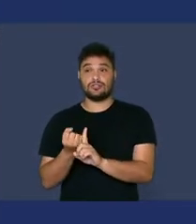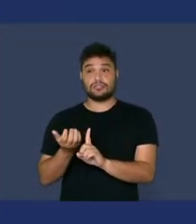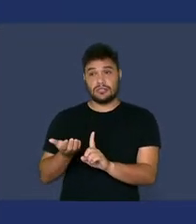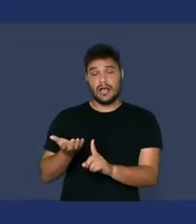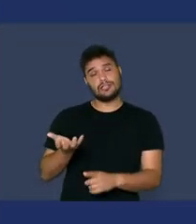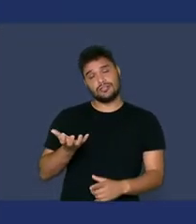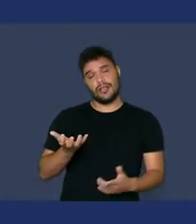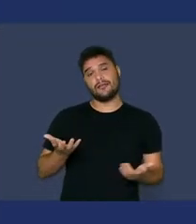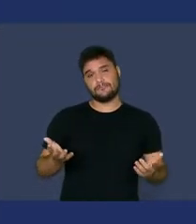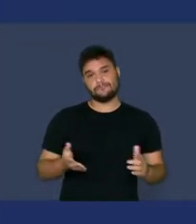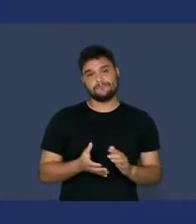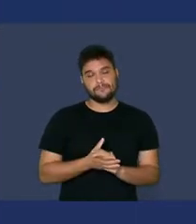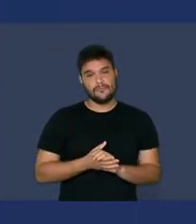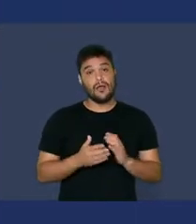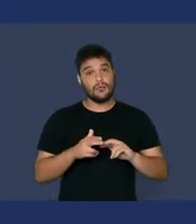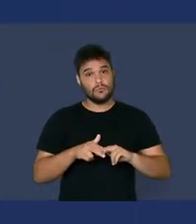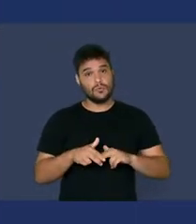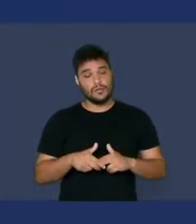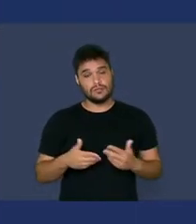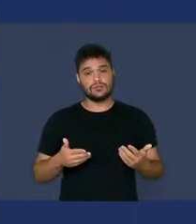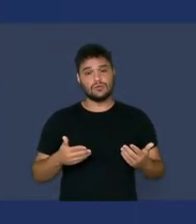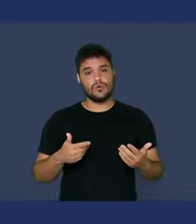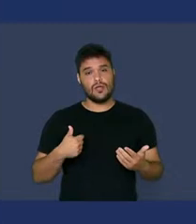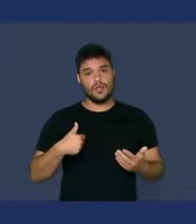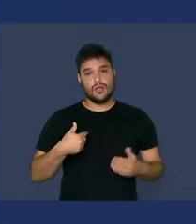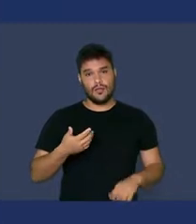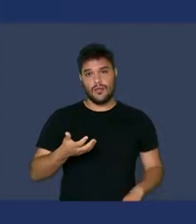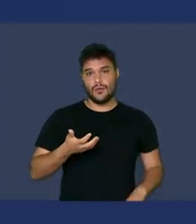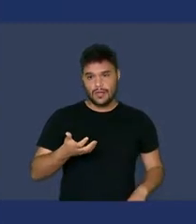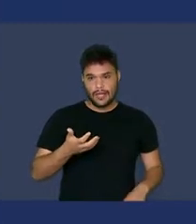QUE A SOCIEDADE ESPERA DE NÓ S, PRESIDENTE ARTUR LIRA. POR ISSO QUE NESSE MOMENTO EU QUERO RENDER AS MINHAS